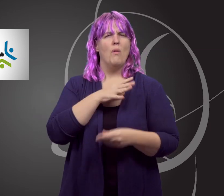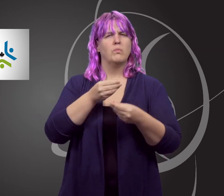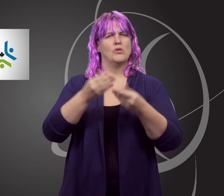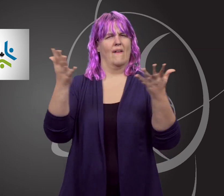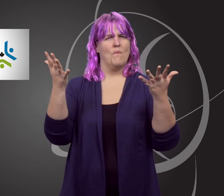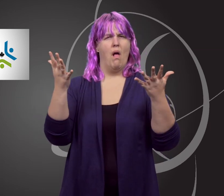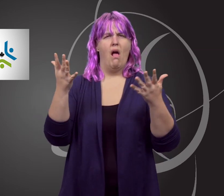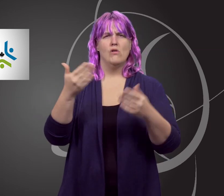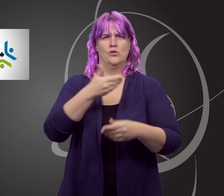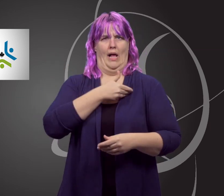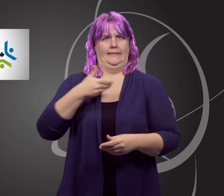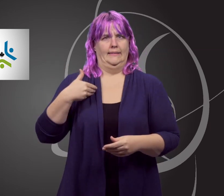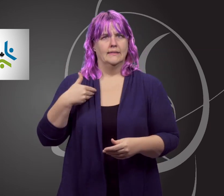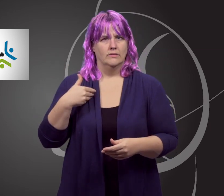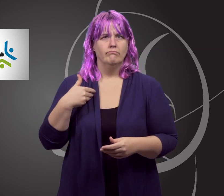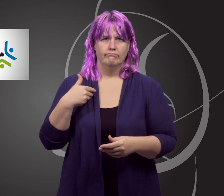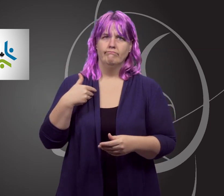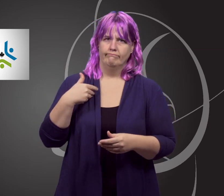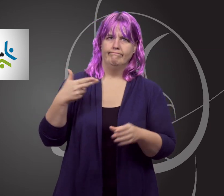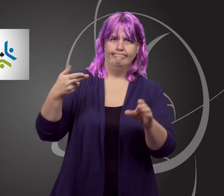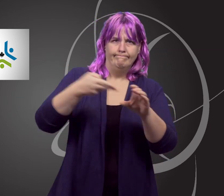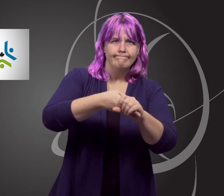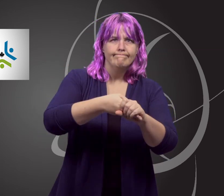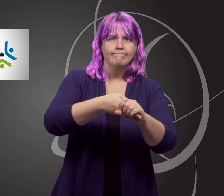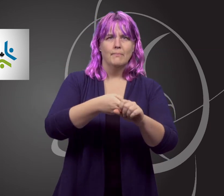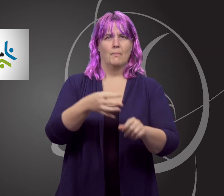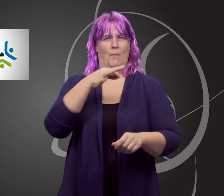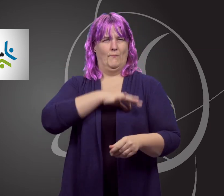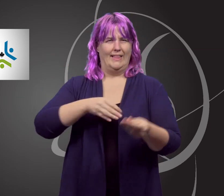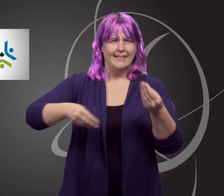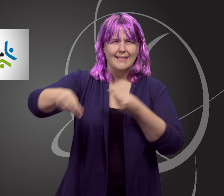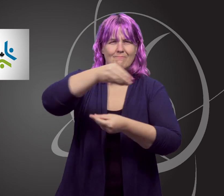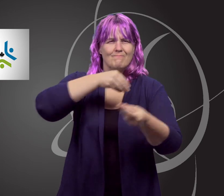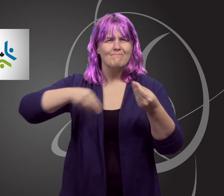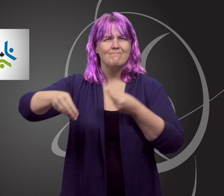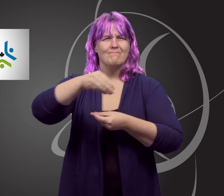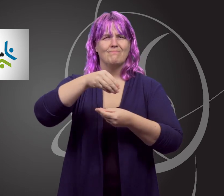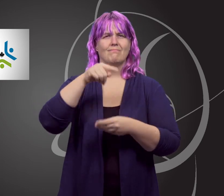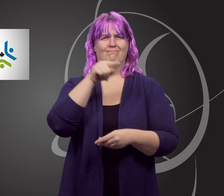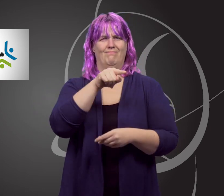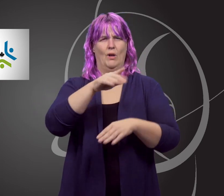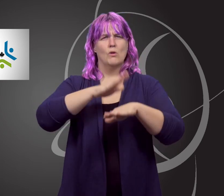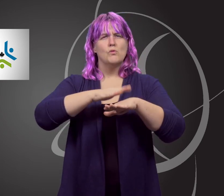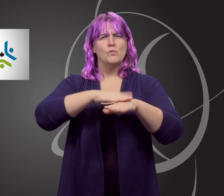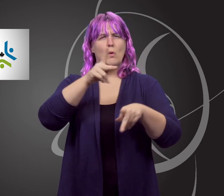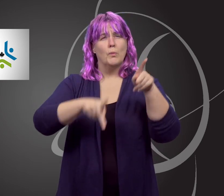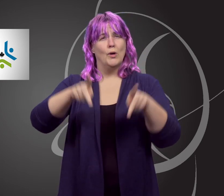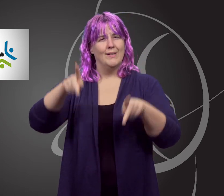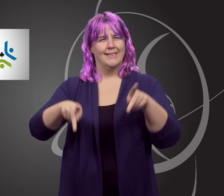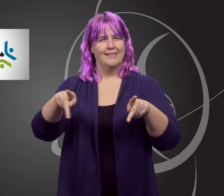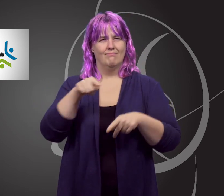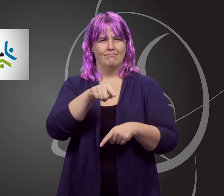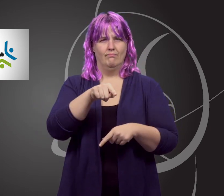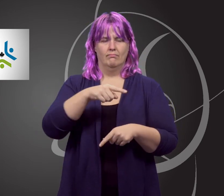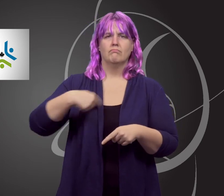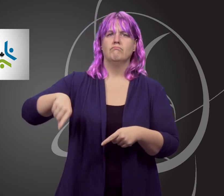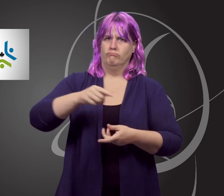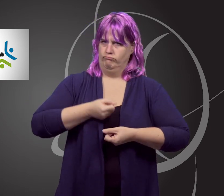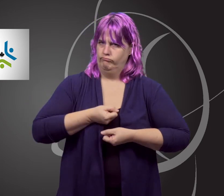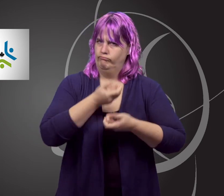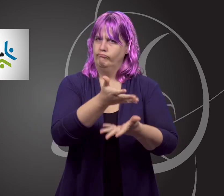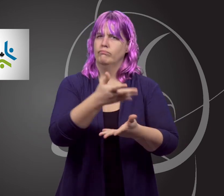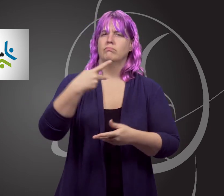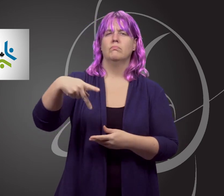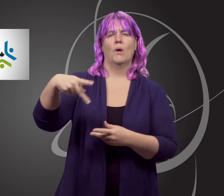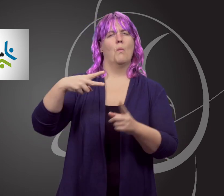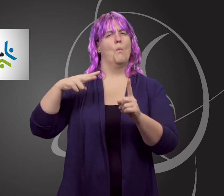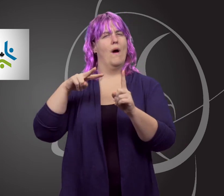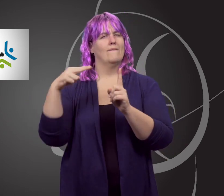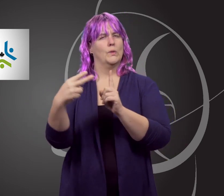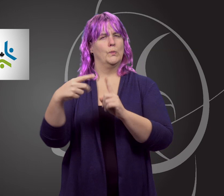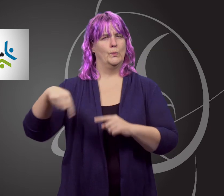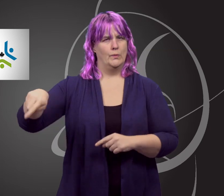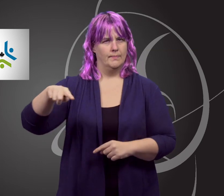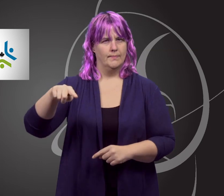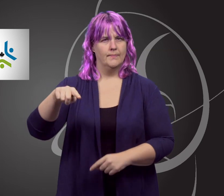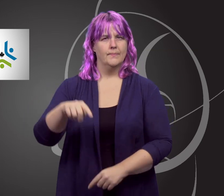ont eu l’opportunité de participer et de partager leurs points de vue.